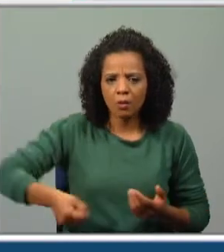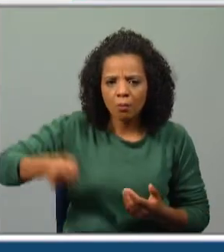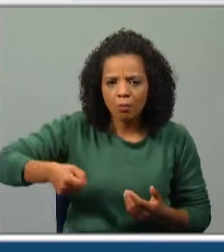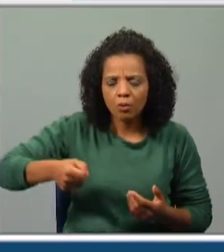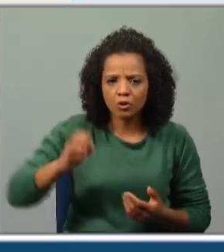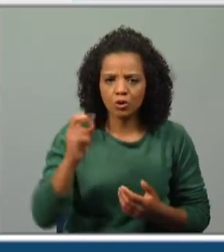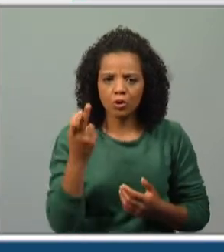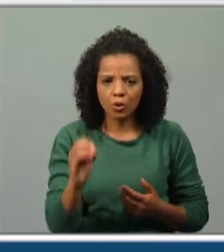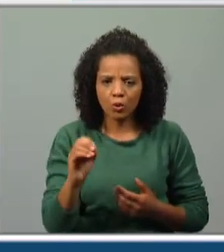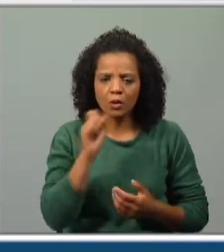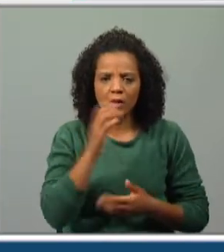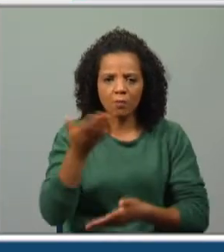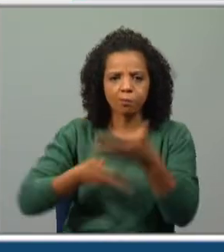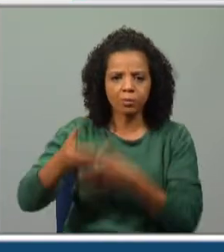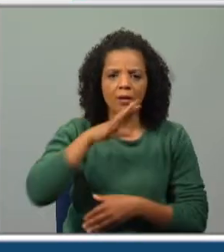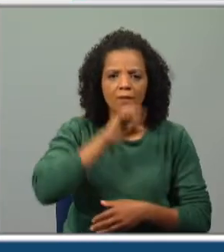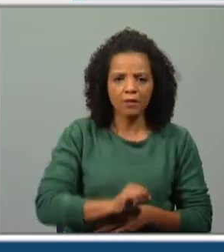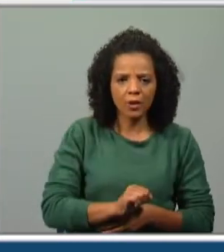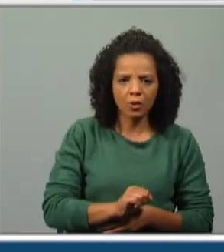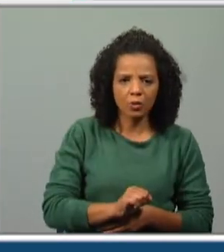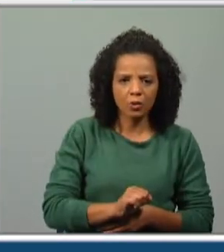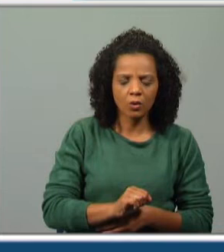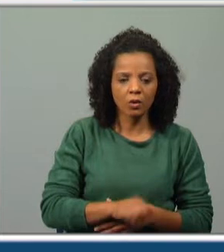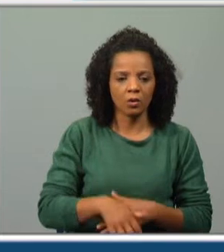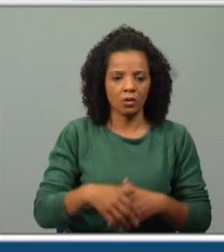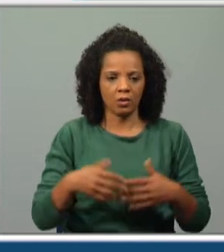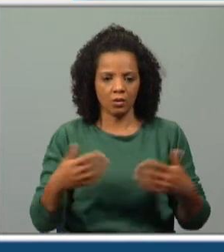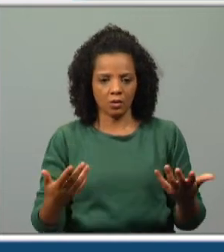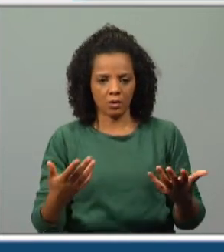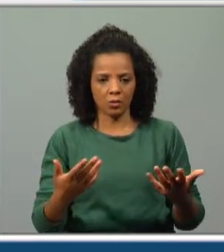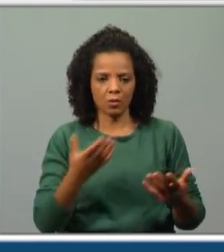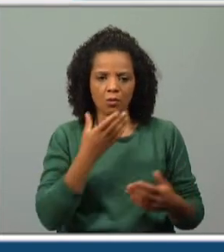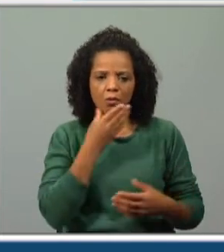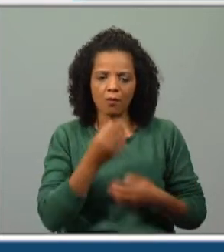um filho então um velho de casta Nobre lembrou 一個兒子然後一位貴族種姓的老人想起